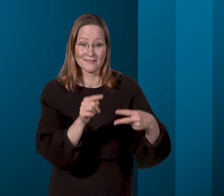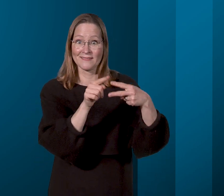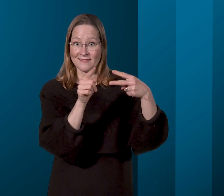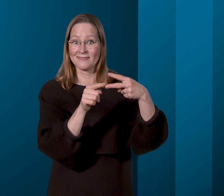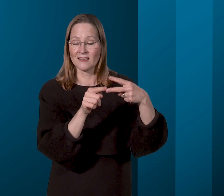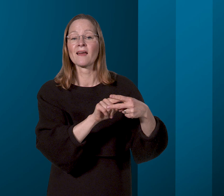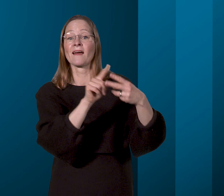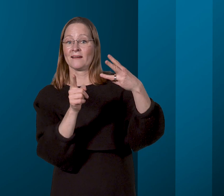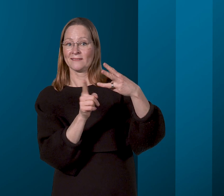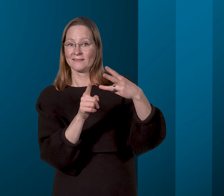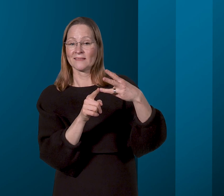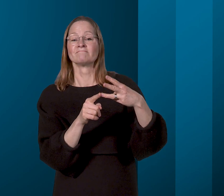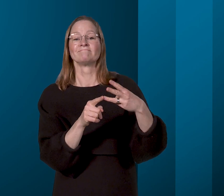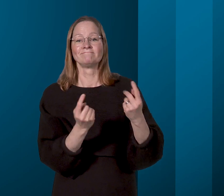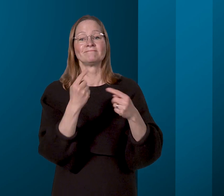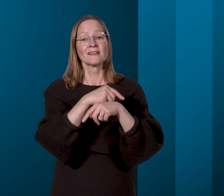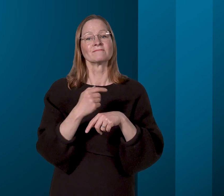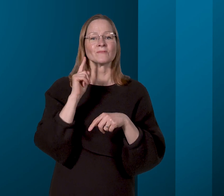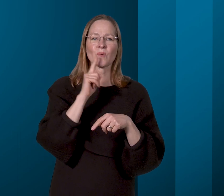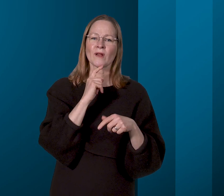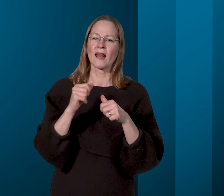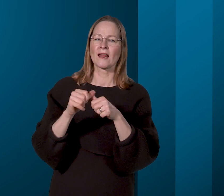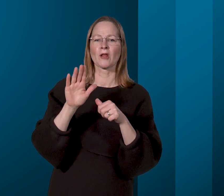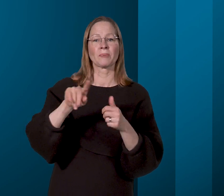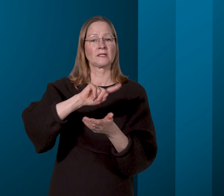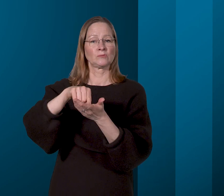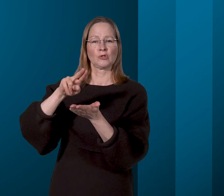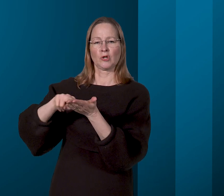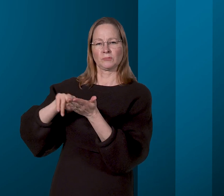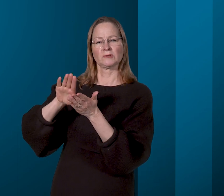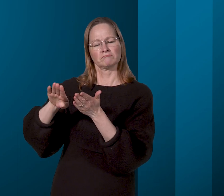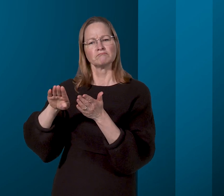Yksi kesätyöpaikka on puolestaan tarjolla Kuurojen Liiton keskustoimistossa -